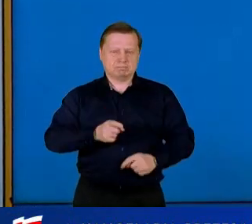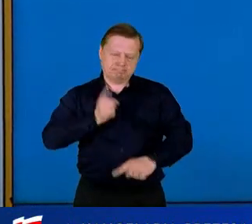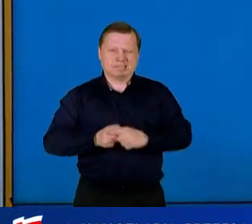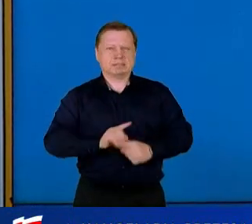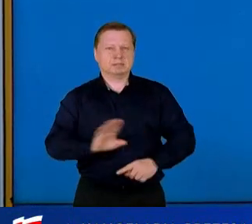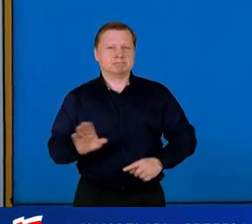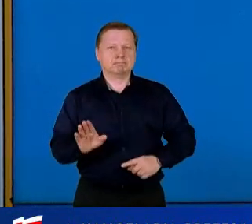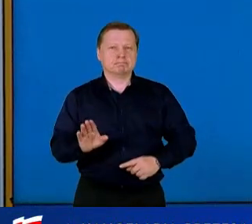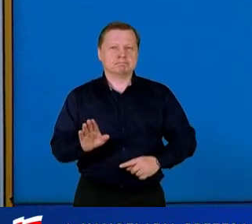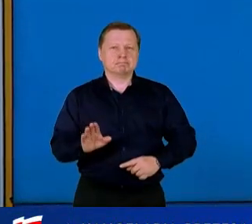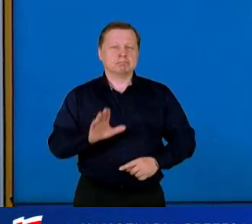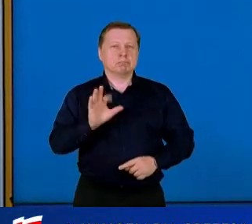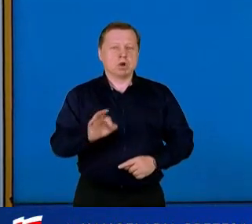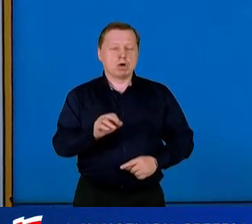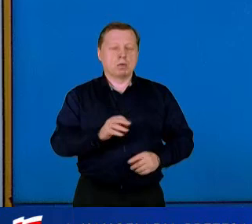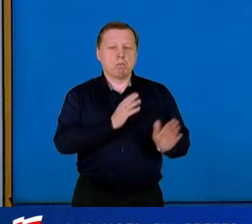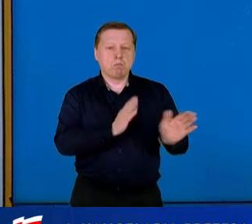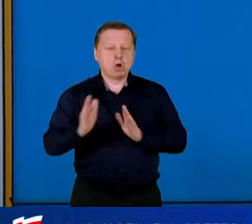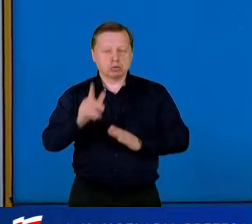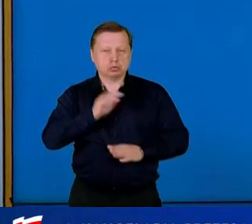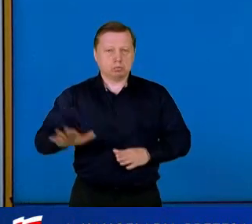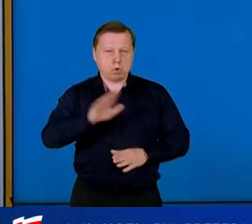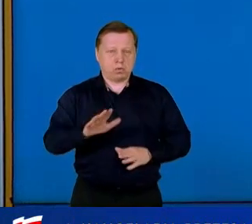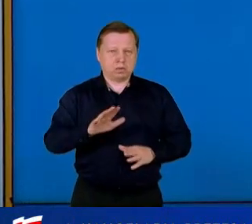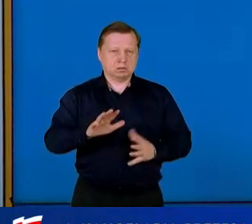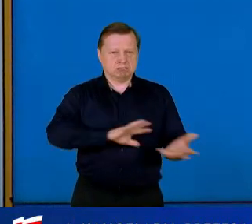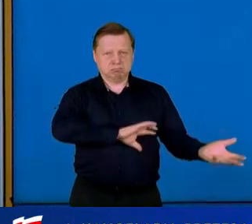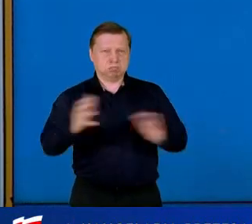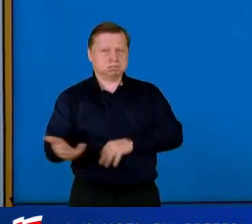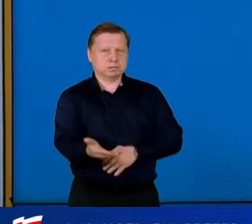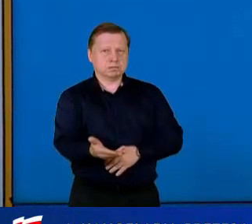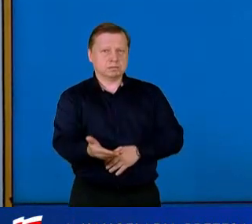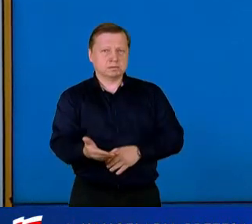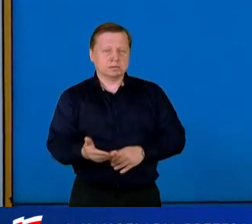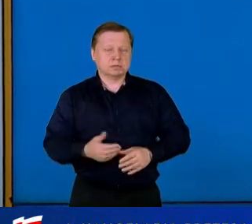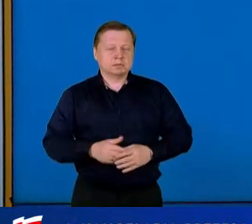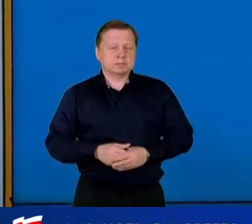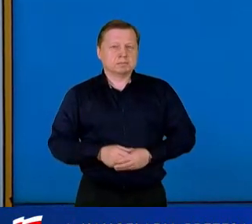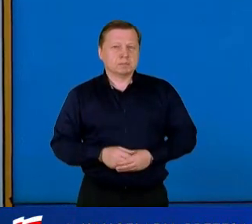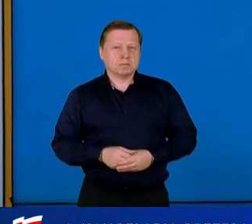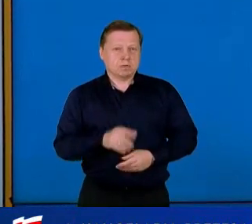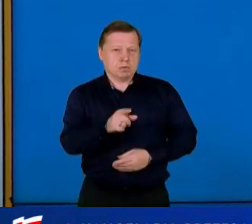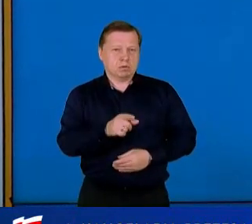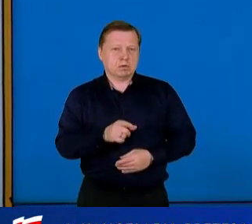ponieważ one burzą ład społeczny i prowadzą do nierespektowania prawa,